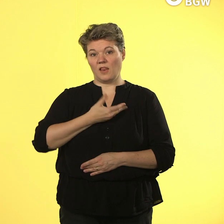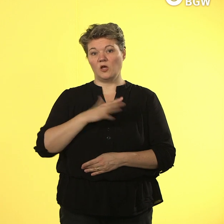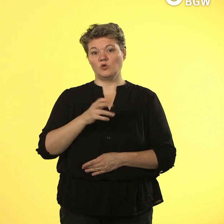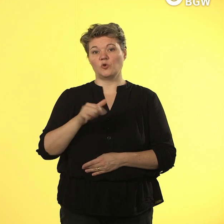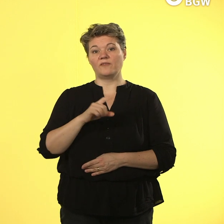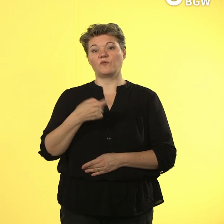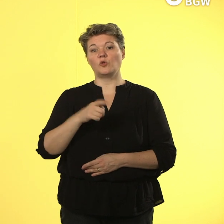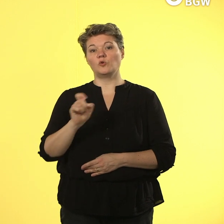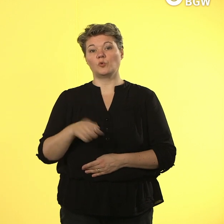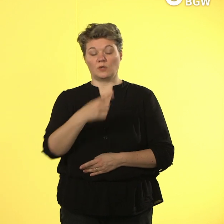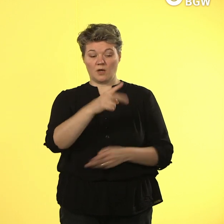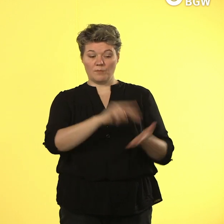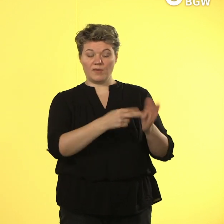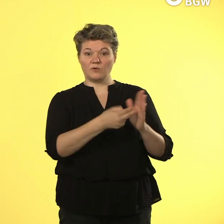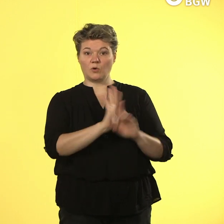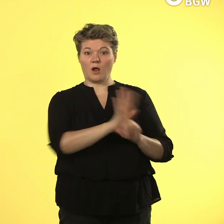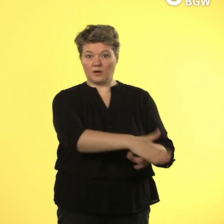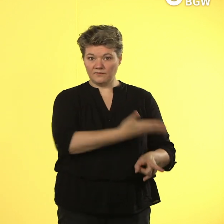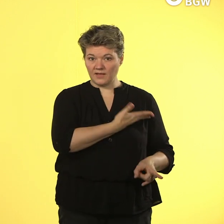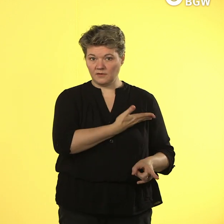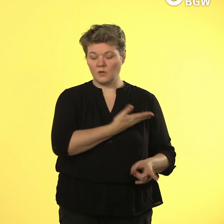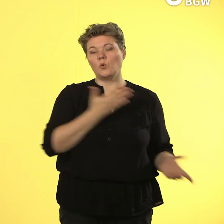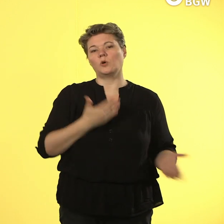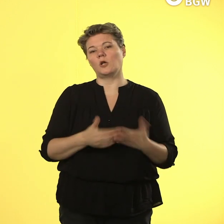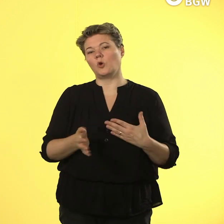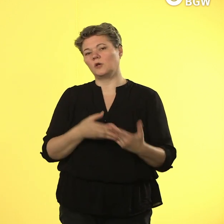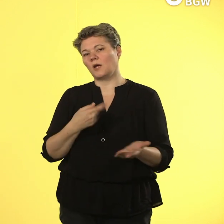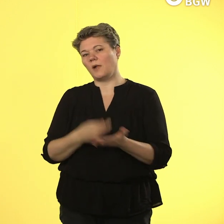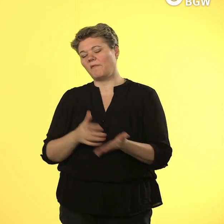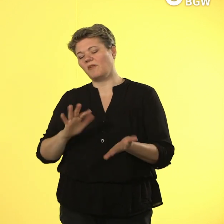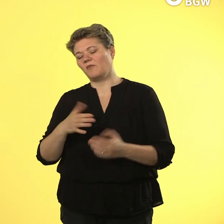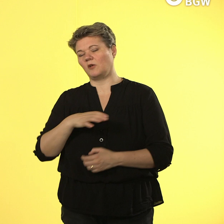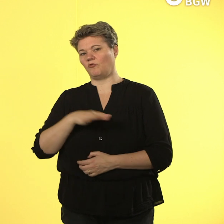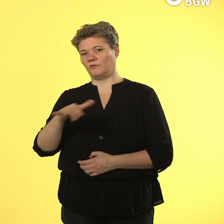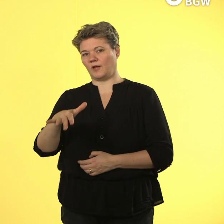Und jetzt haben wir uns ein Worst-Case-Szenario angeguckt. Also, was wäre bei diesen vielen, vielen Stressoren, die Sie haben,